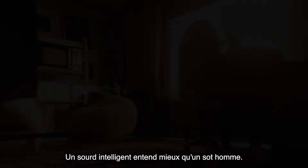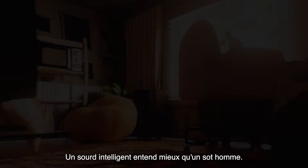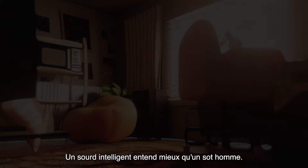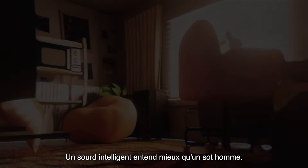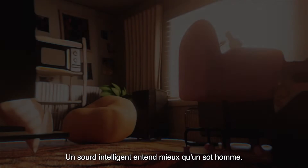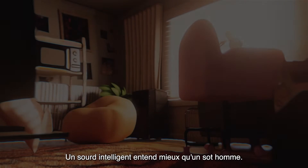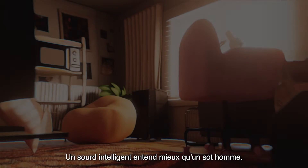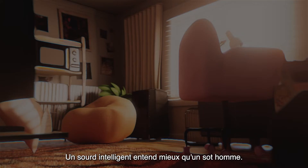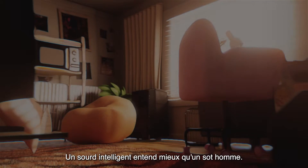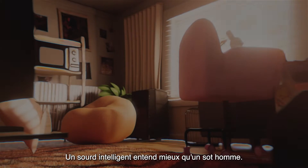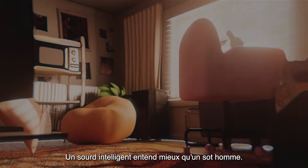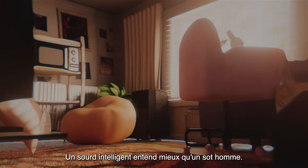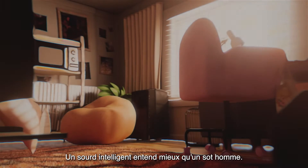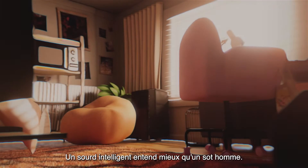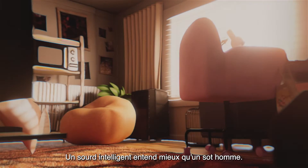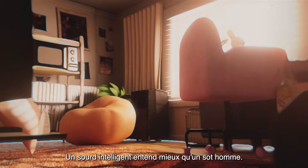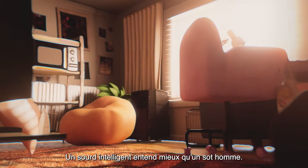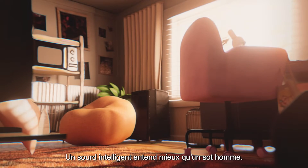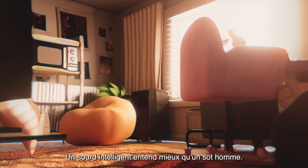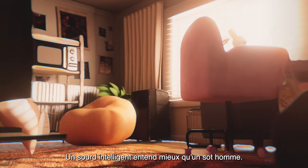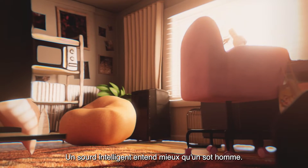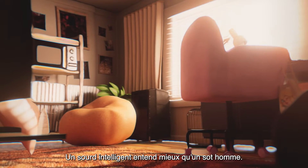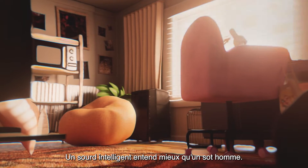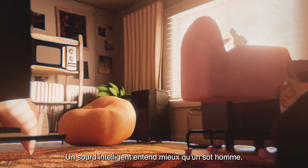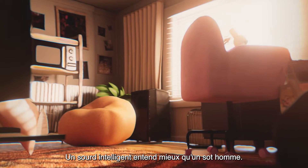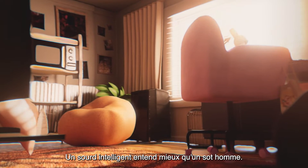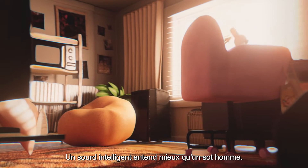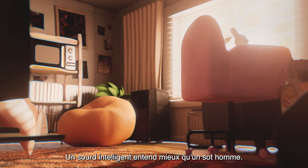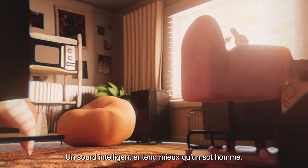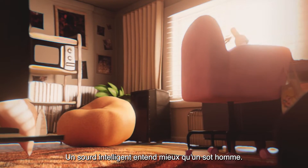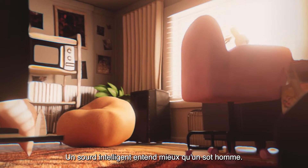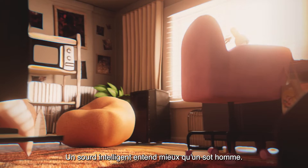Un sourd intelligent entend mieux qu'un sot homme.